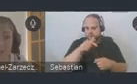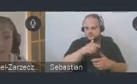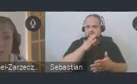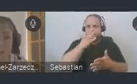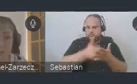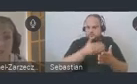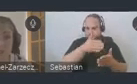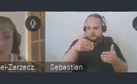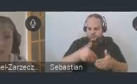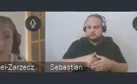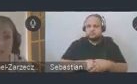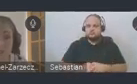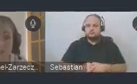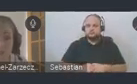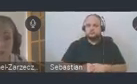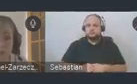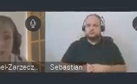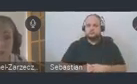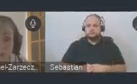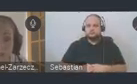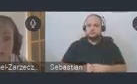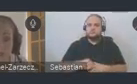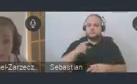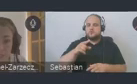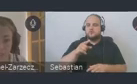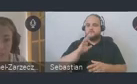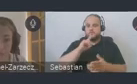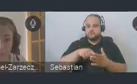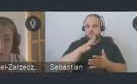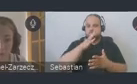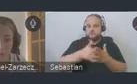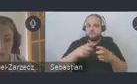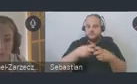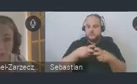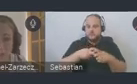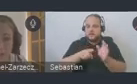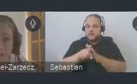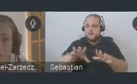I te kursy dotyczą korzystania z internetu dla początkujących,